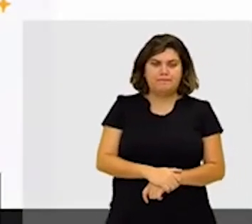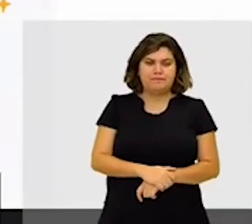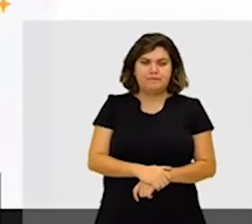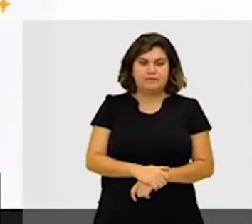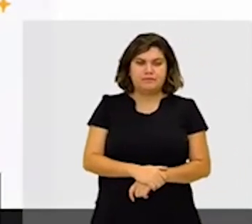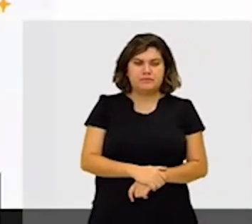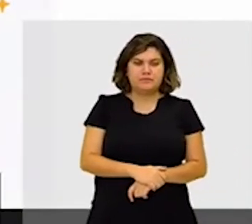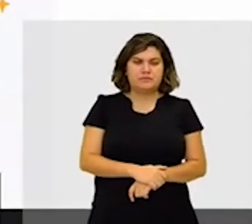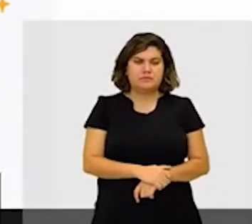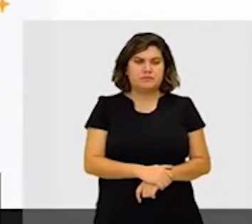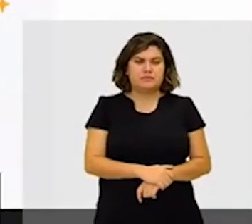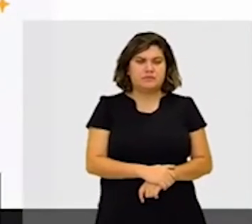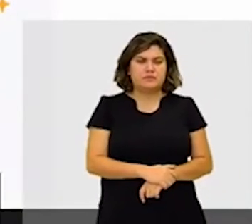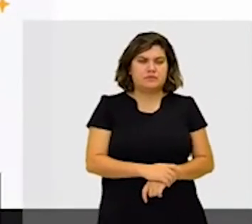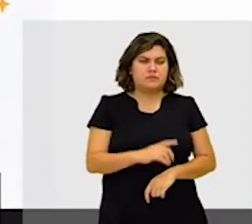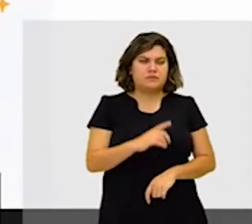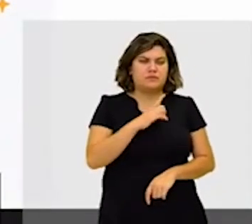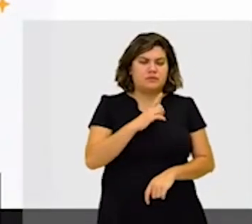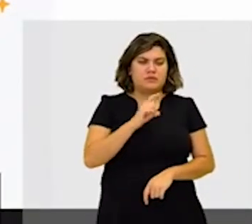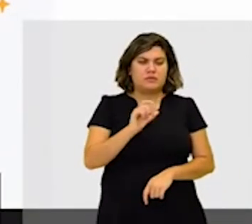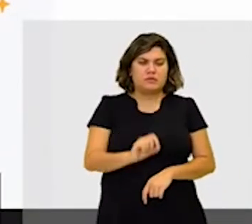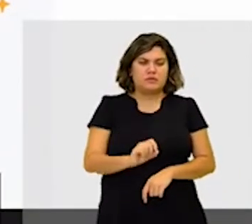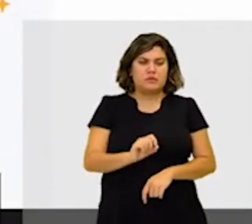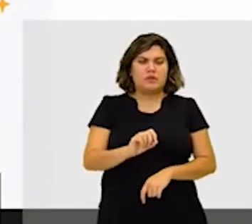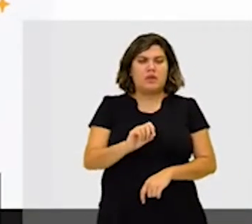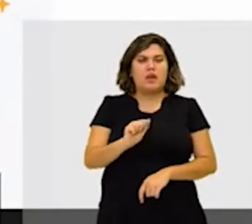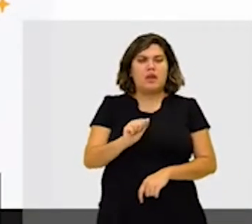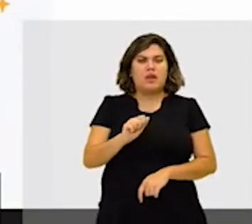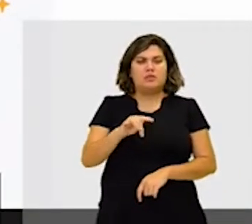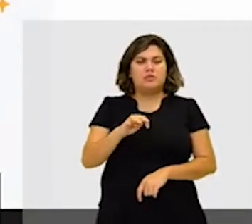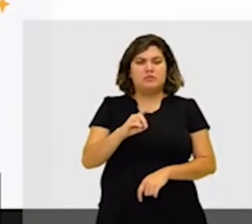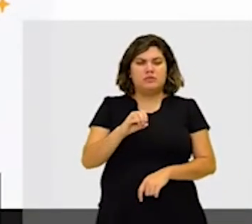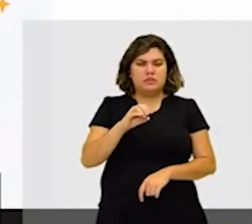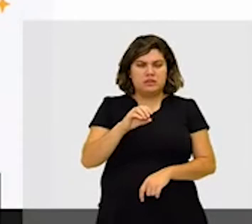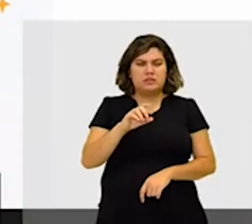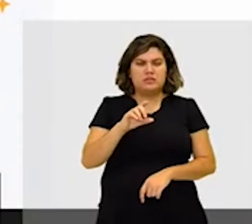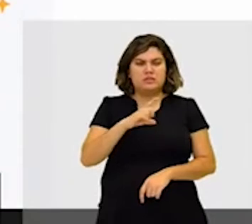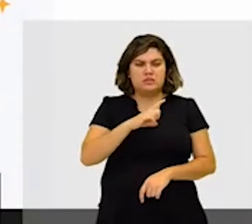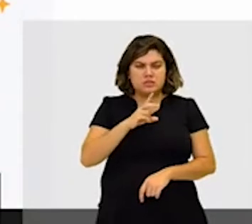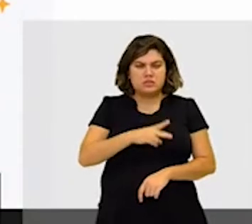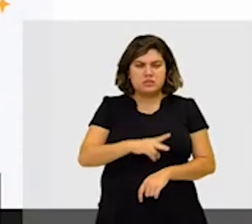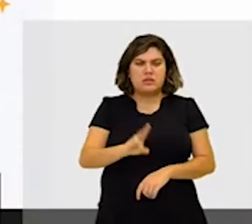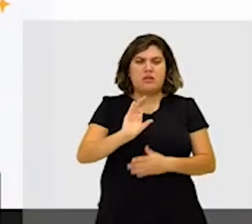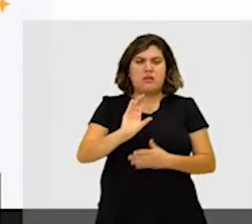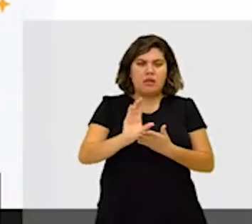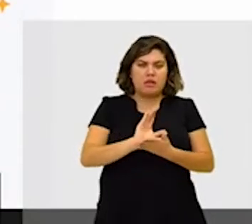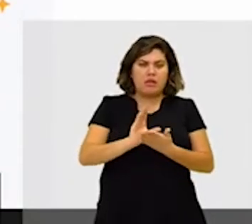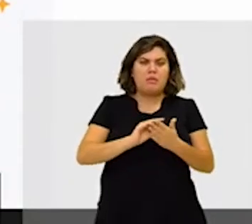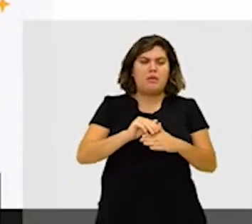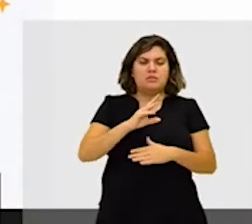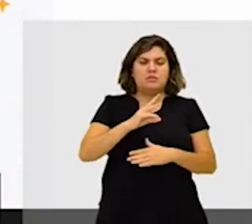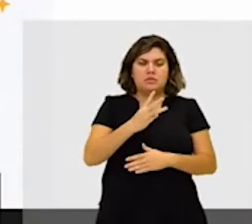que ela ela gritava a cada recebimento daquela declaração de mais de 300 mil reais e recursos